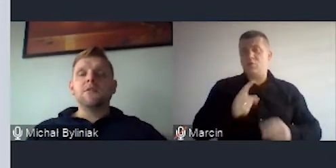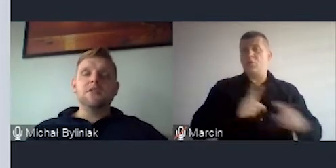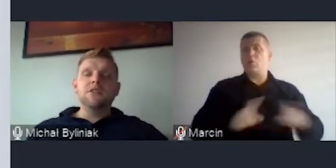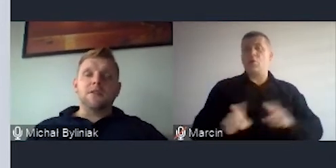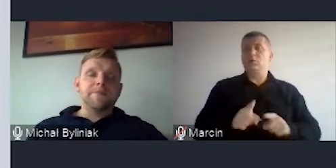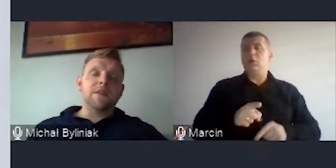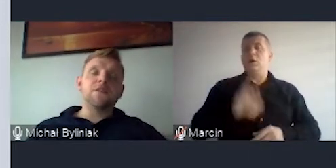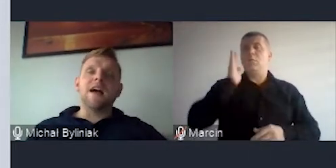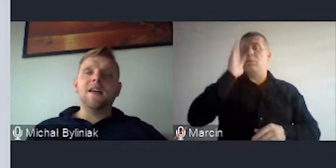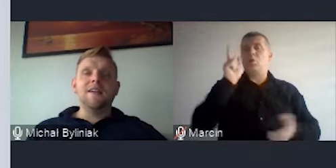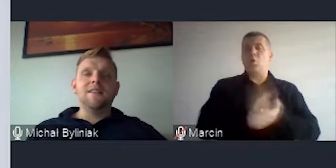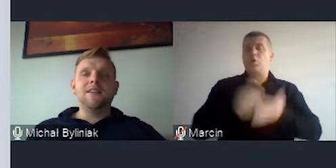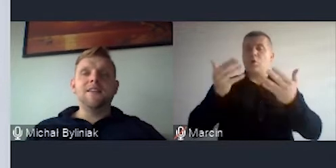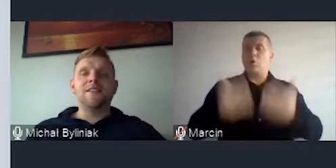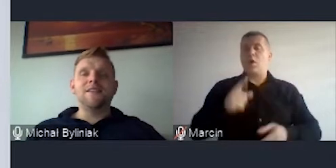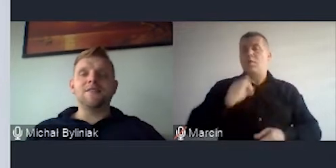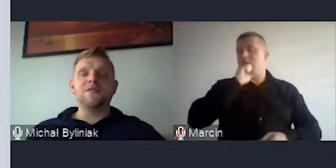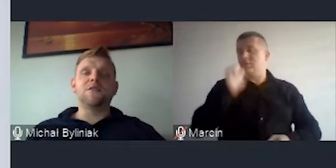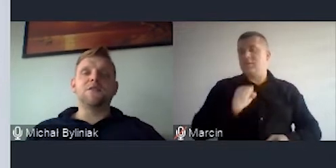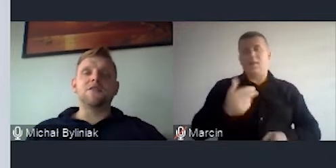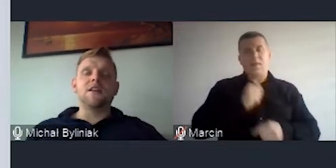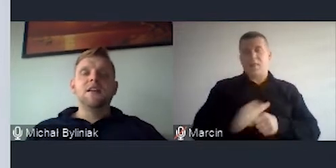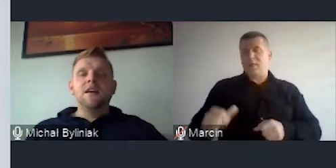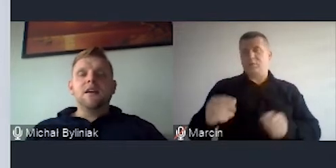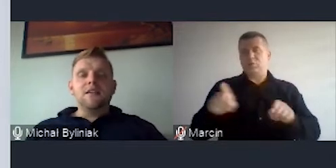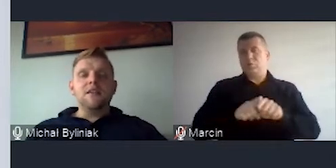że go potem rozliczy, a to wcale nie jest równoznaczne.